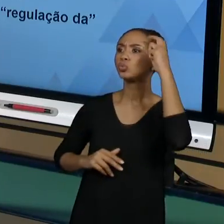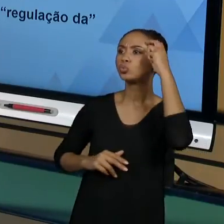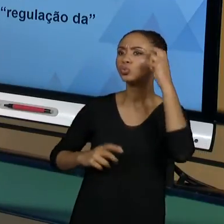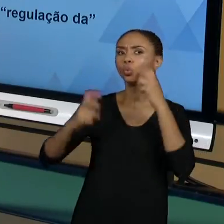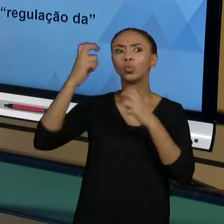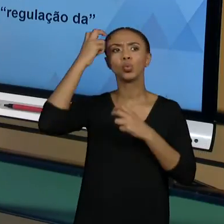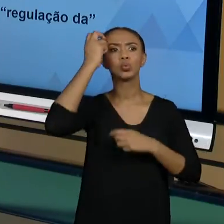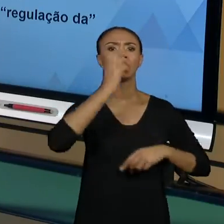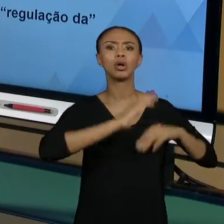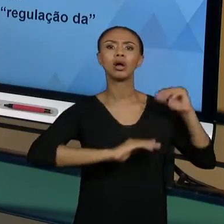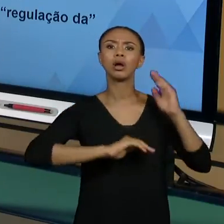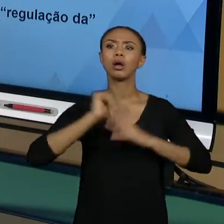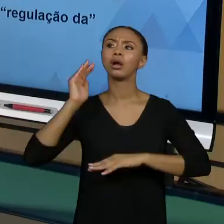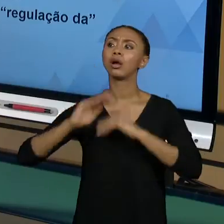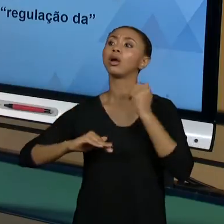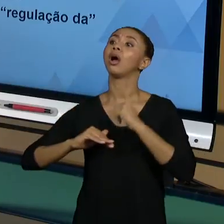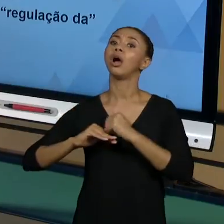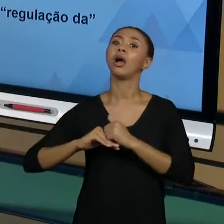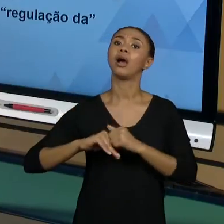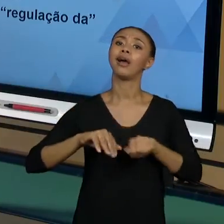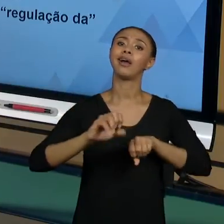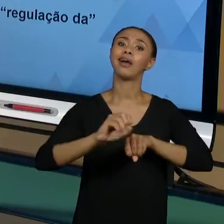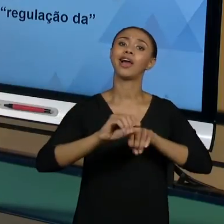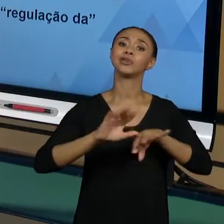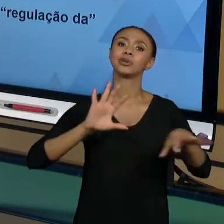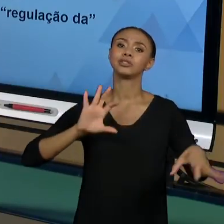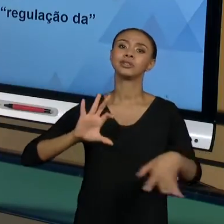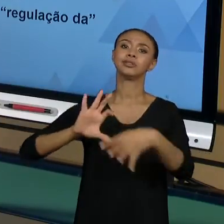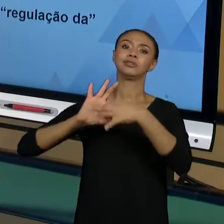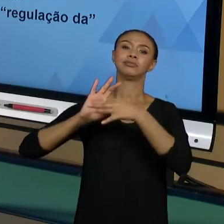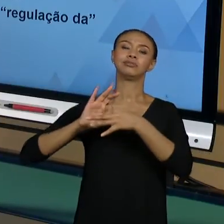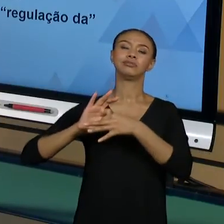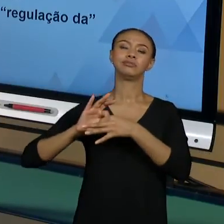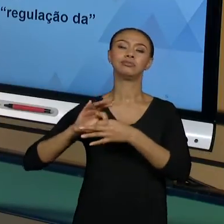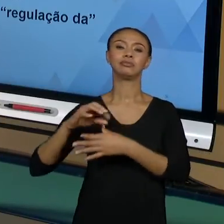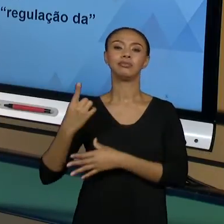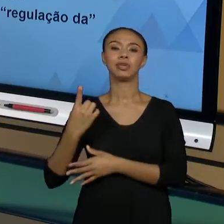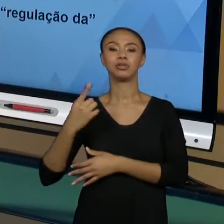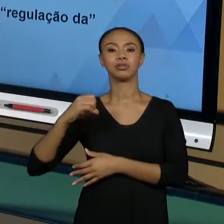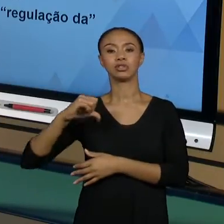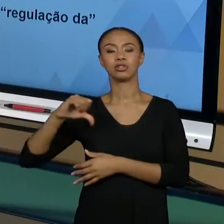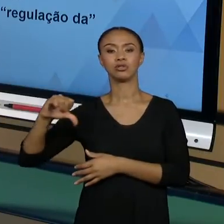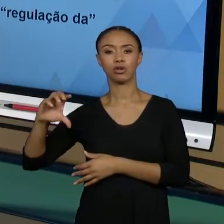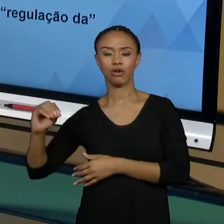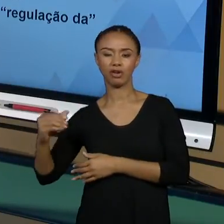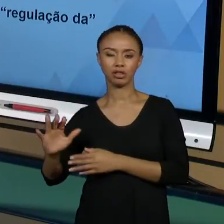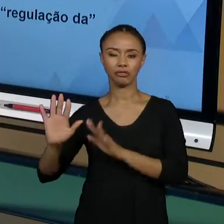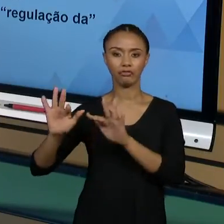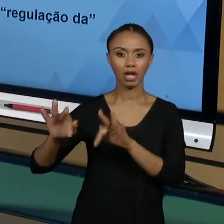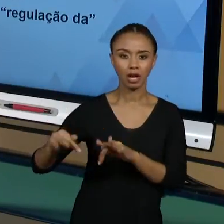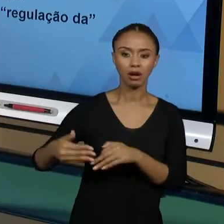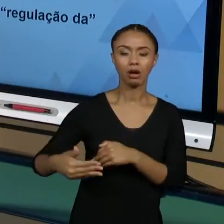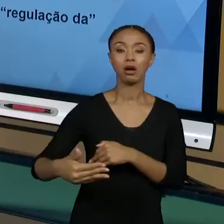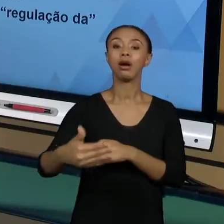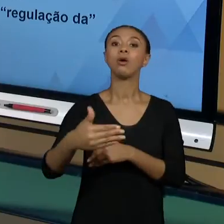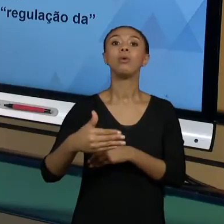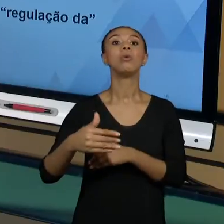FINALZINHO DA DÉCADA DE 90 E ELES GANHAM UMA EVIDÊNCIA MUITO GRANDE DOS TRABALHOS DOS ESTUDOS